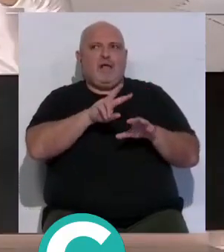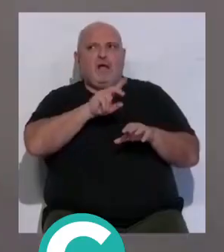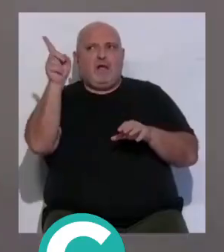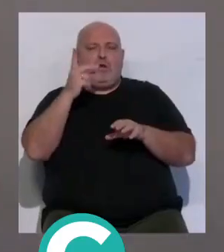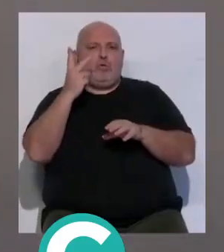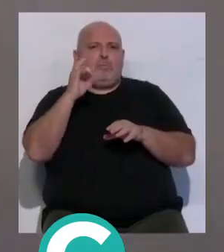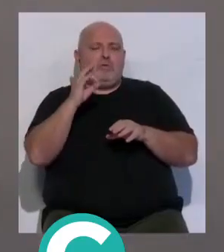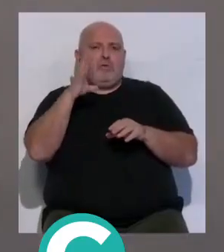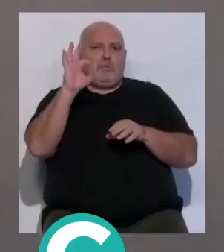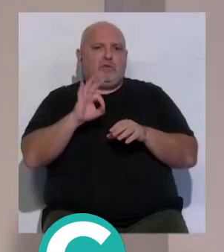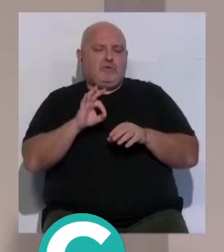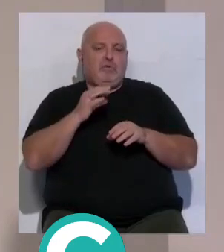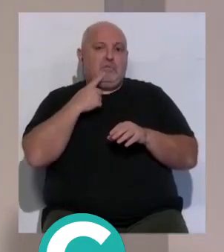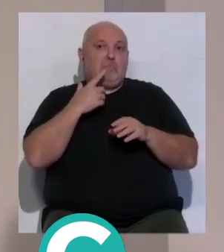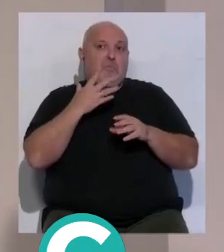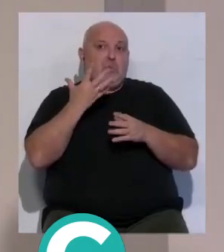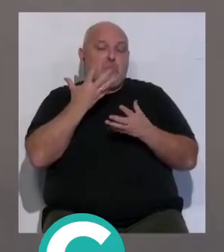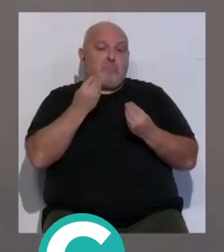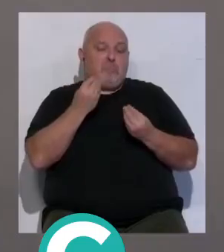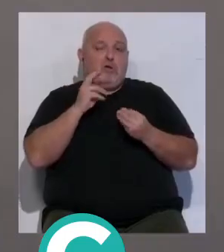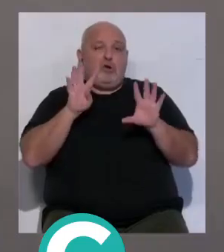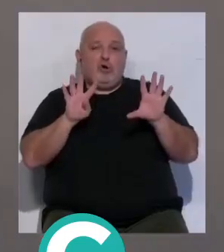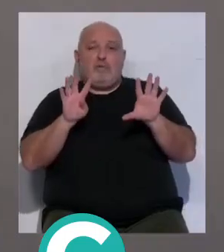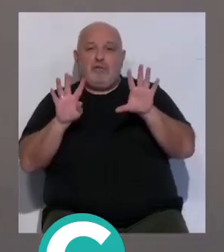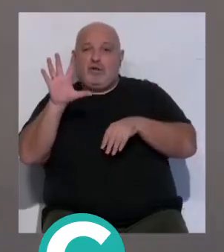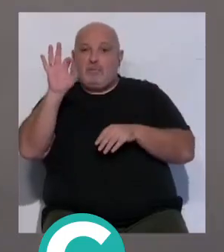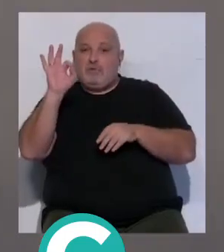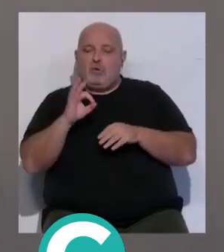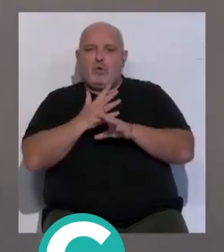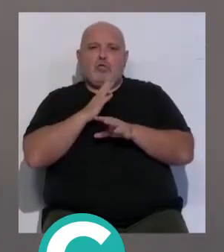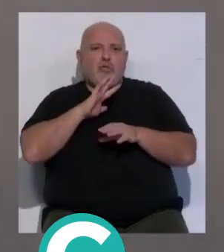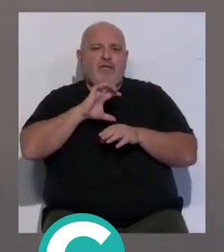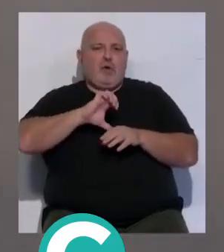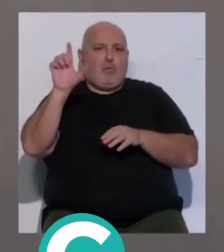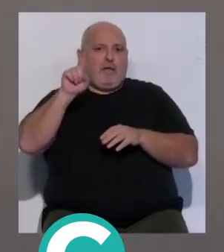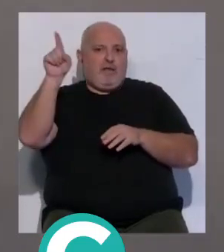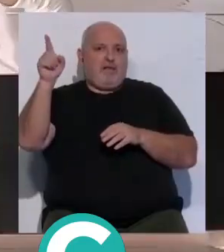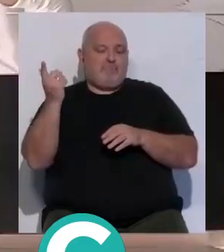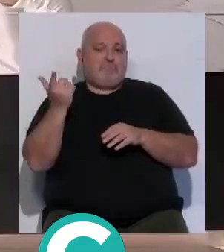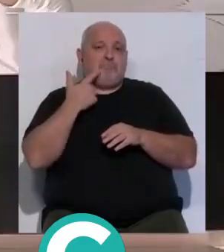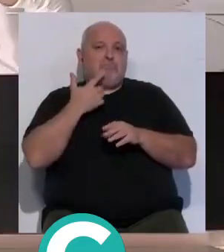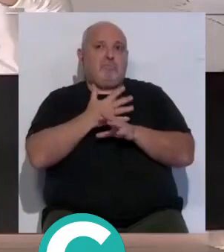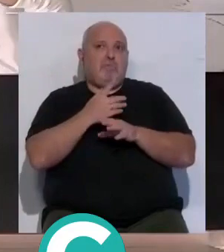2% un 5%, como mucho el otro 95% está jugando en Europa con lo cual están jugando Al mismo nivel